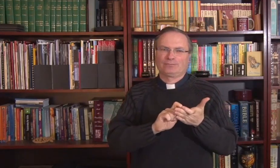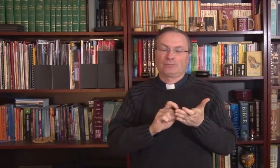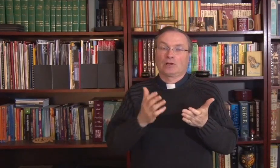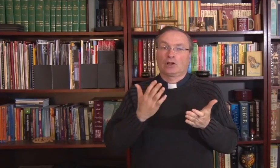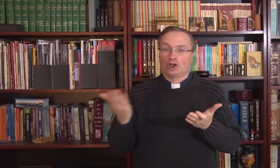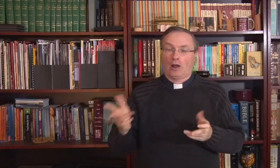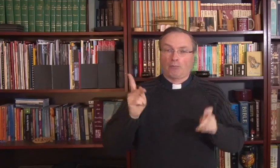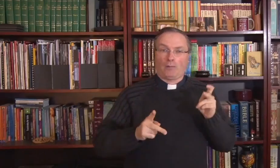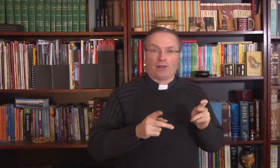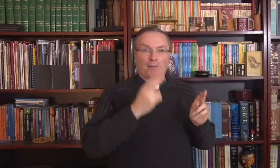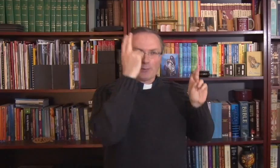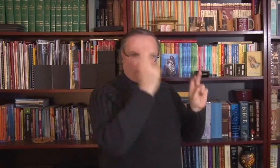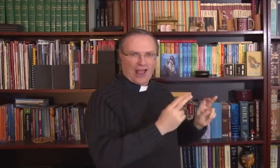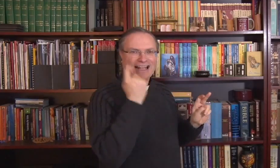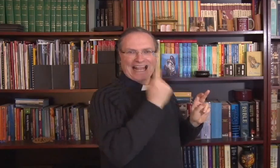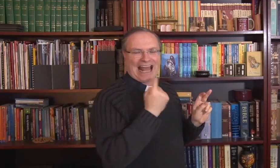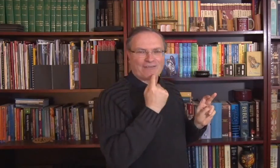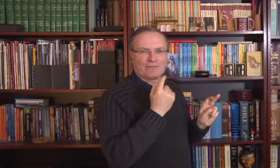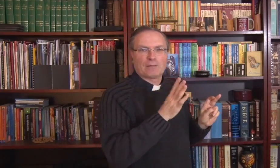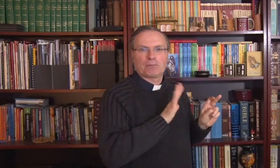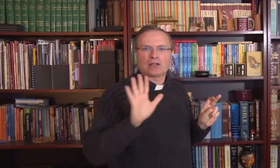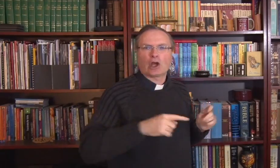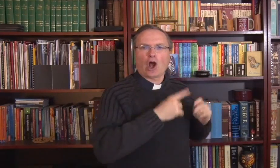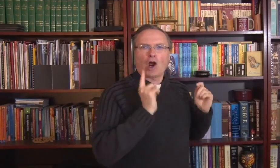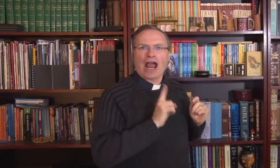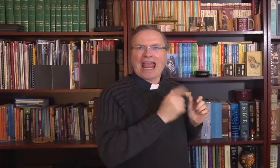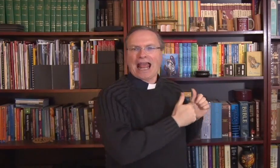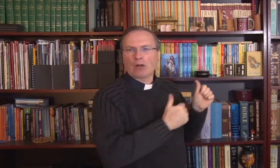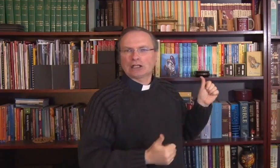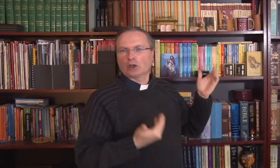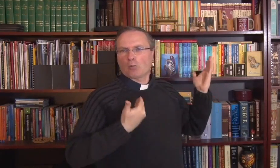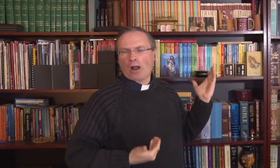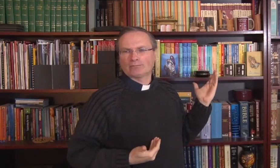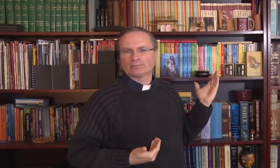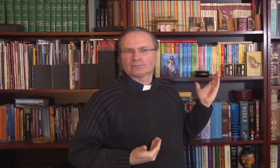Ce peuple m’honore des lèvres, mais son cœur est éloigné de moi.